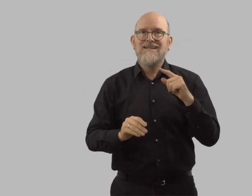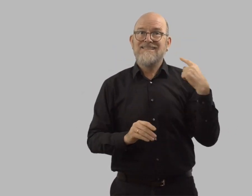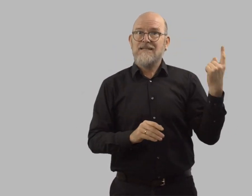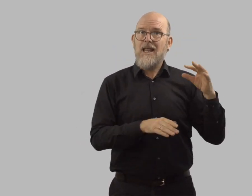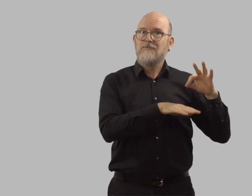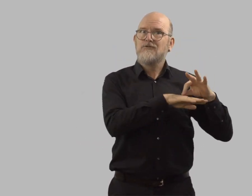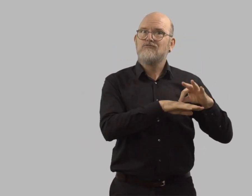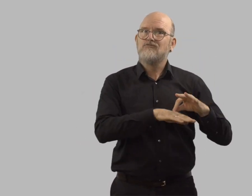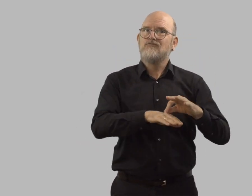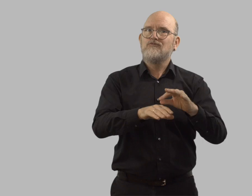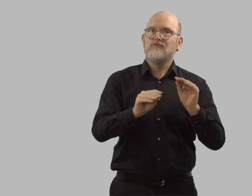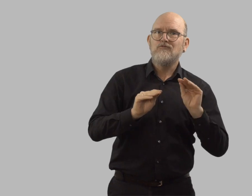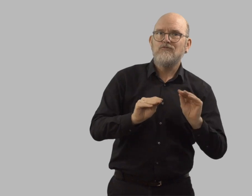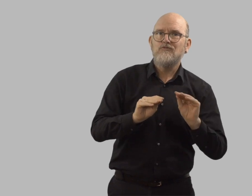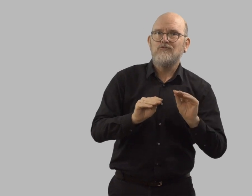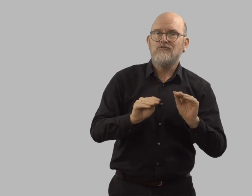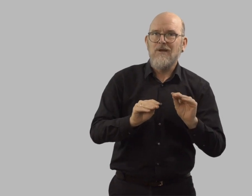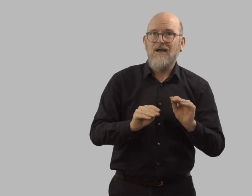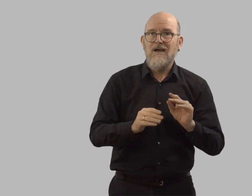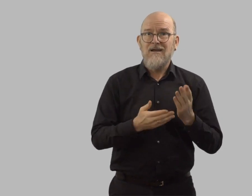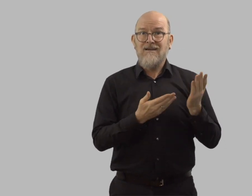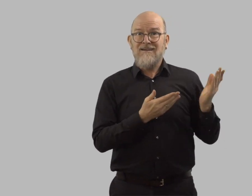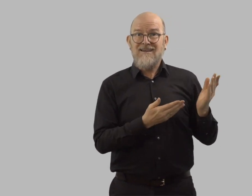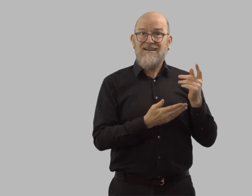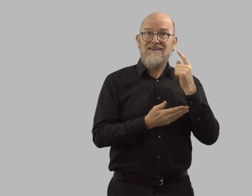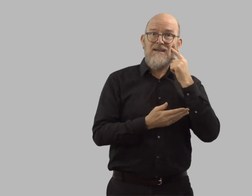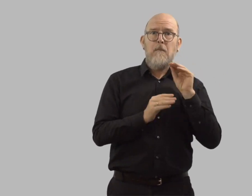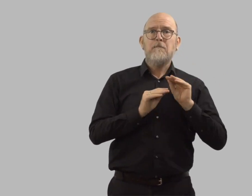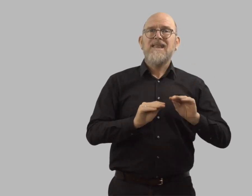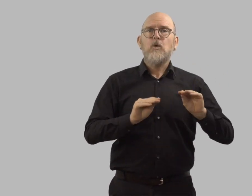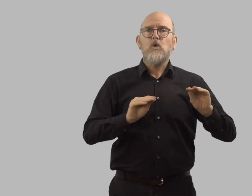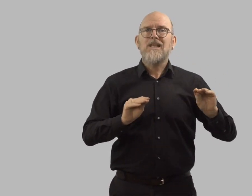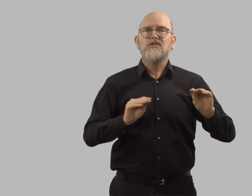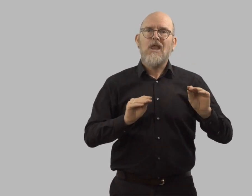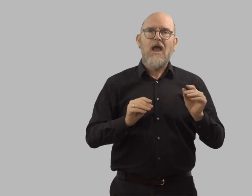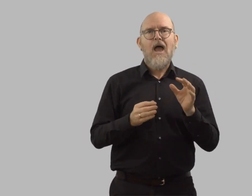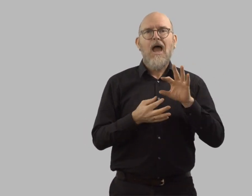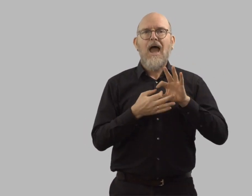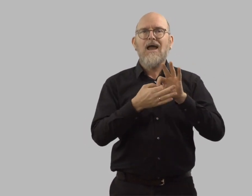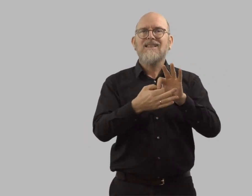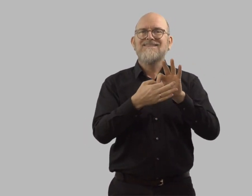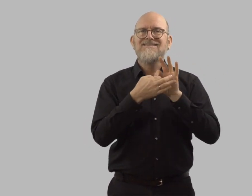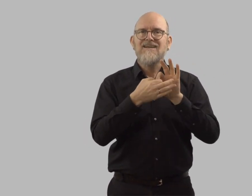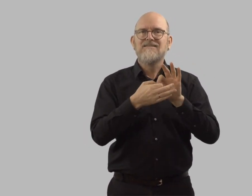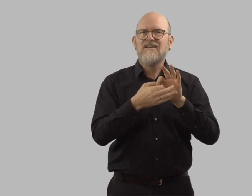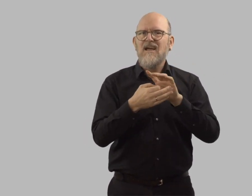an der Wiener Kunstgewerbeschule und warf mit seinem pädagogischen Ansatz